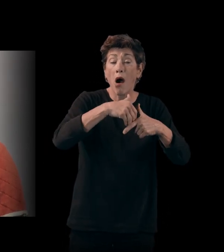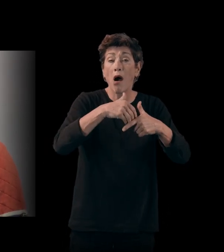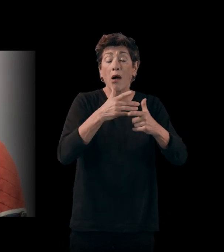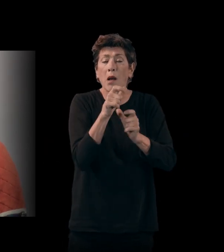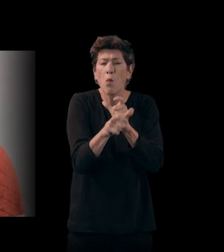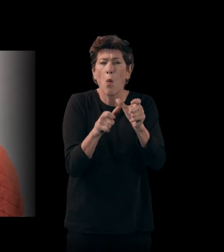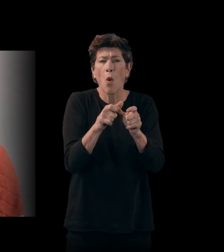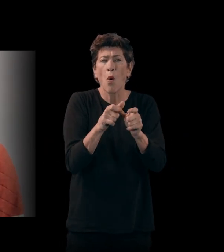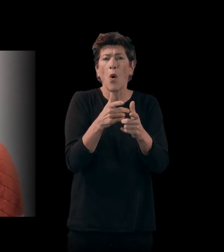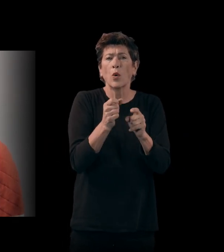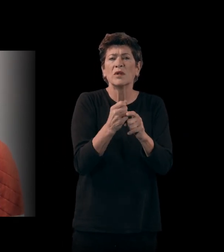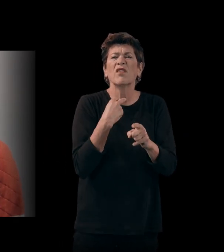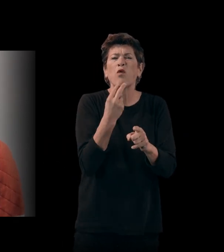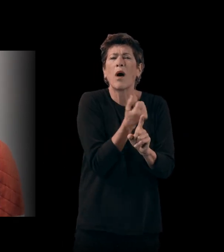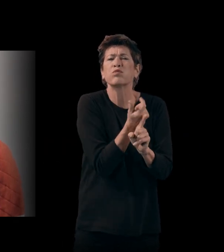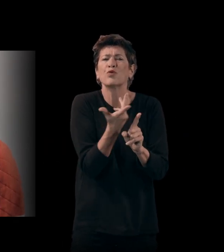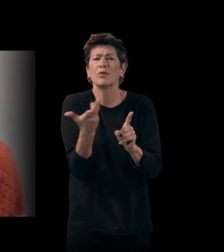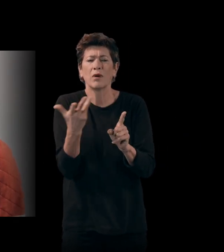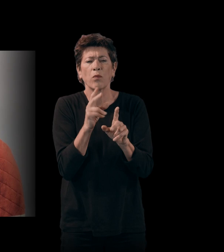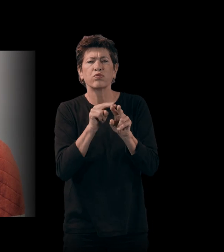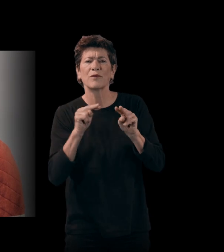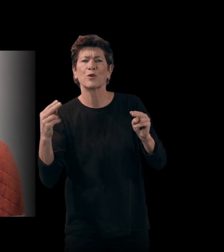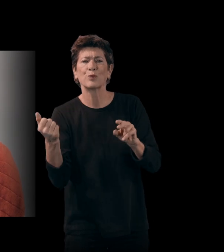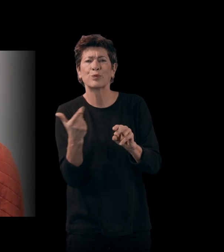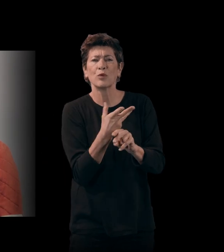Ça permet de sortir aussi de ces assignations.